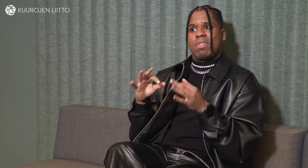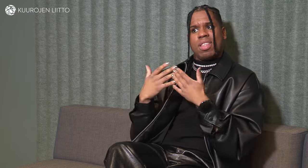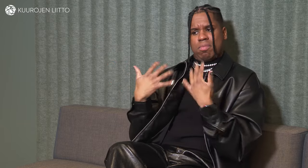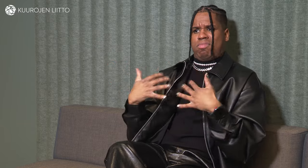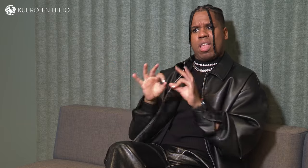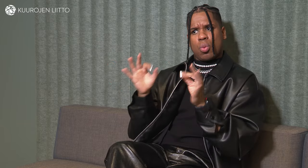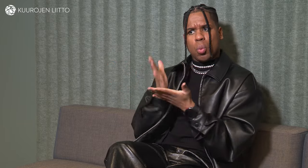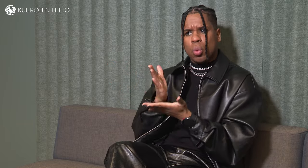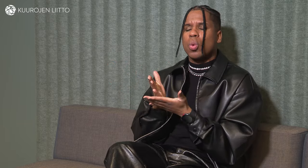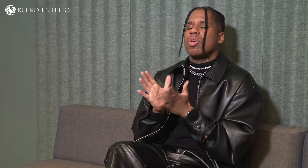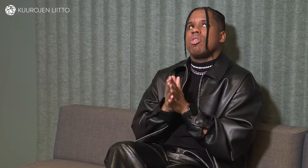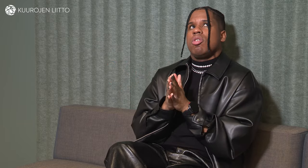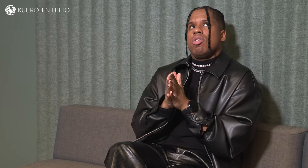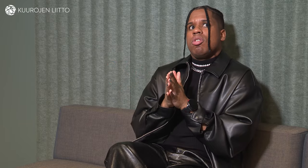On hieno juttu, että tämä on huomattu.